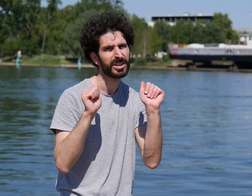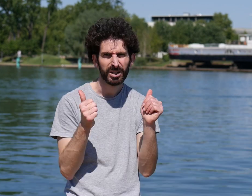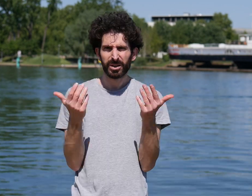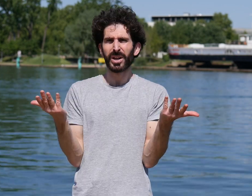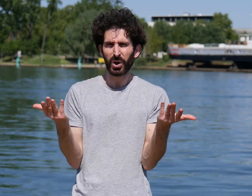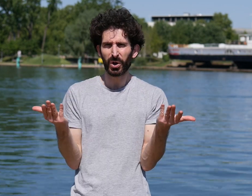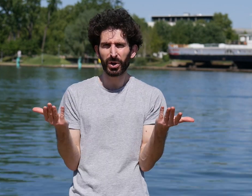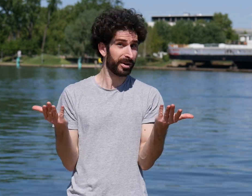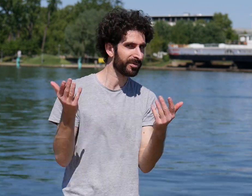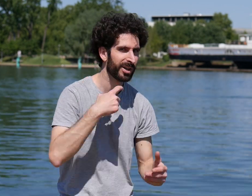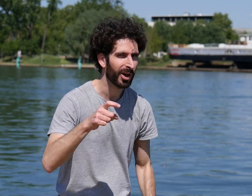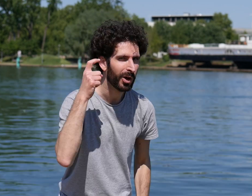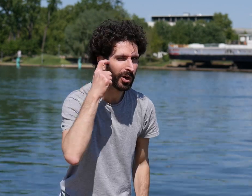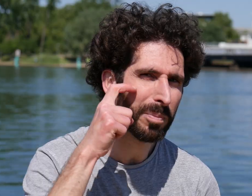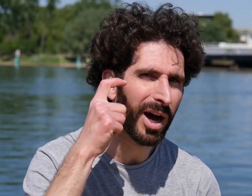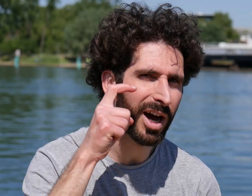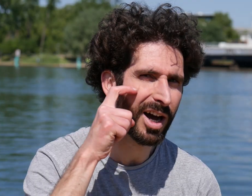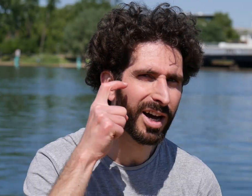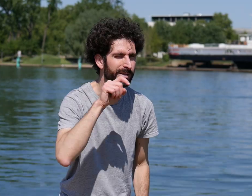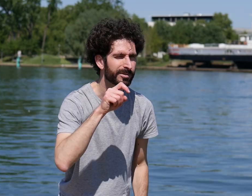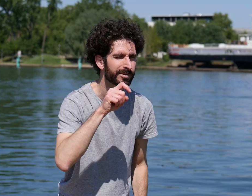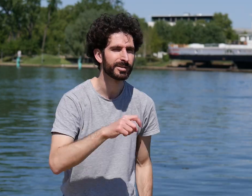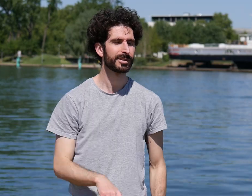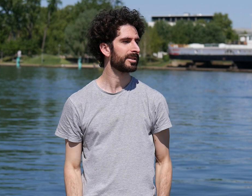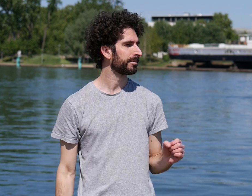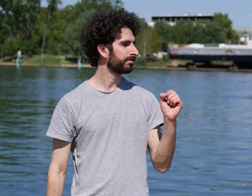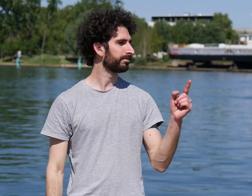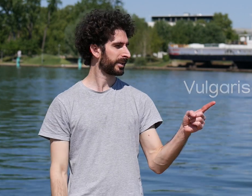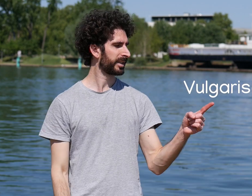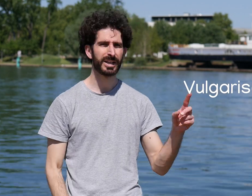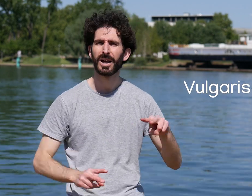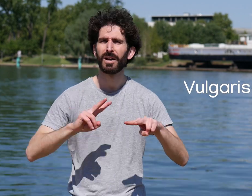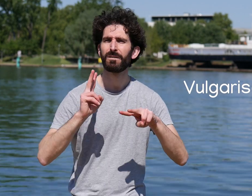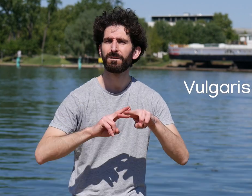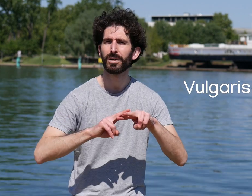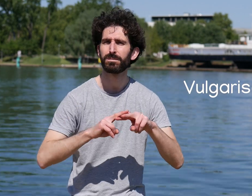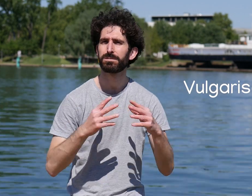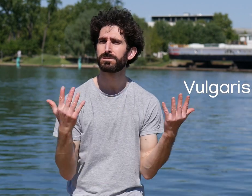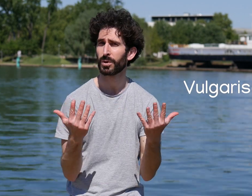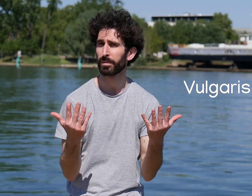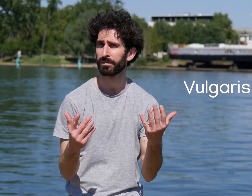Mais alors ? Petite remarque... Ce mot, quel est son verbe ?